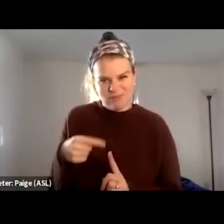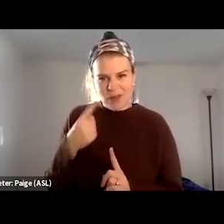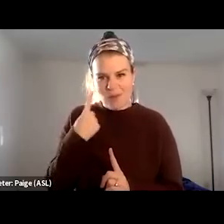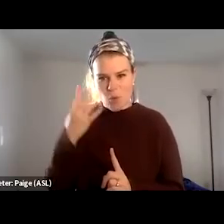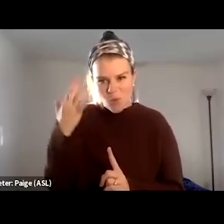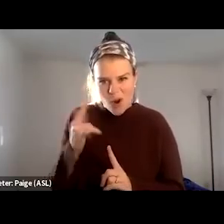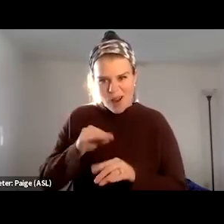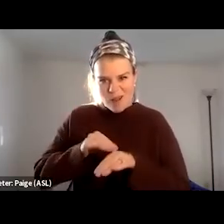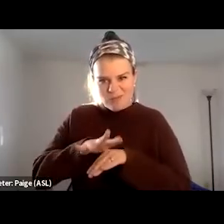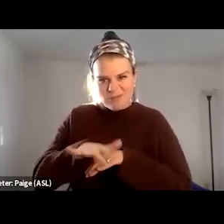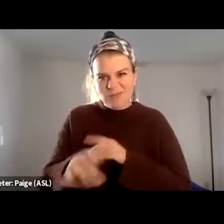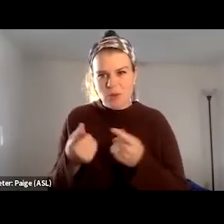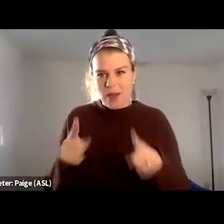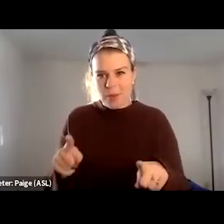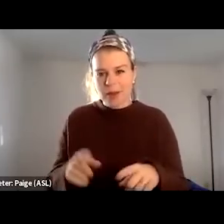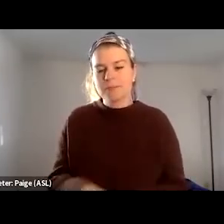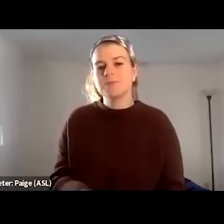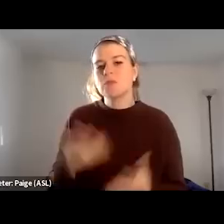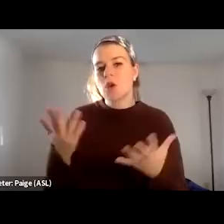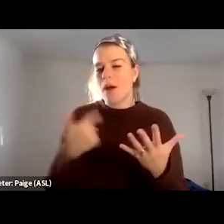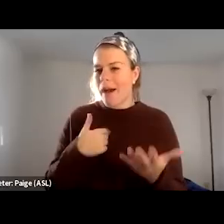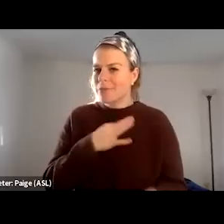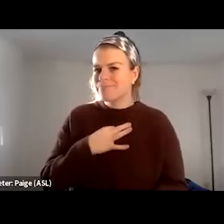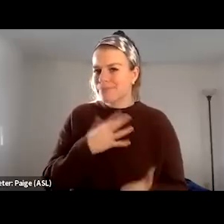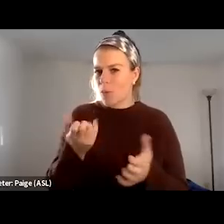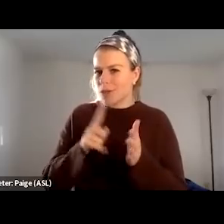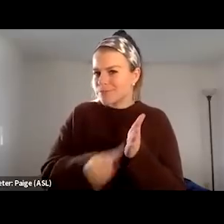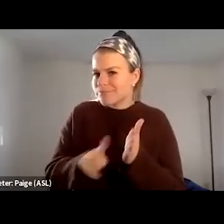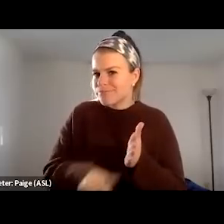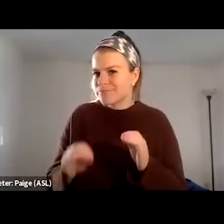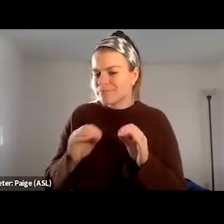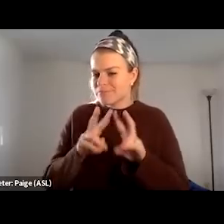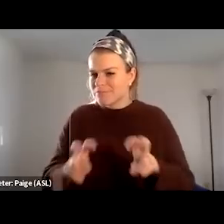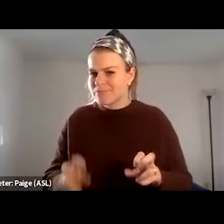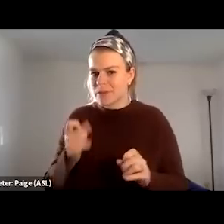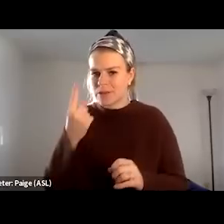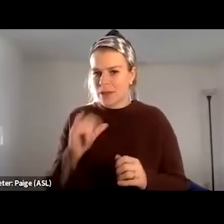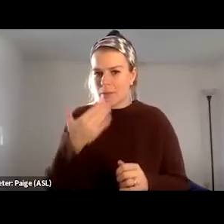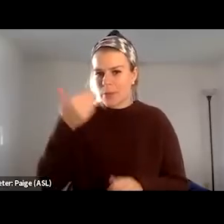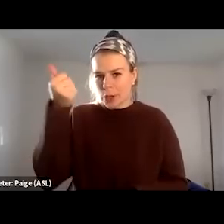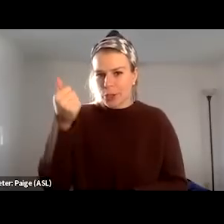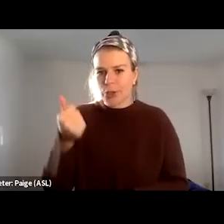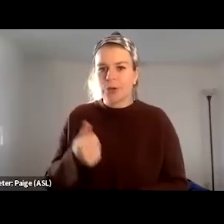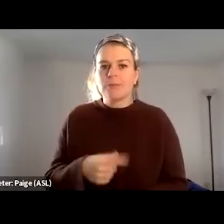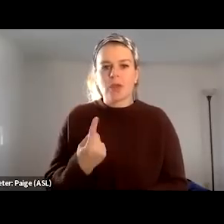Quería explorar esto mejor y entender qué era la soledad para las personas que habían experimentado sinhogarismo